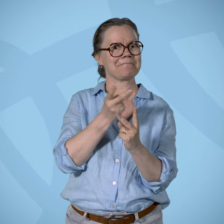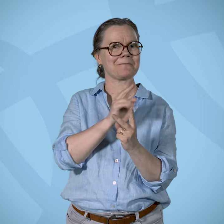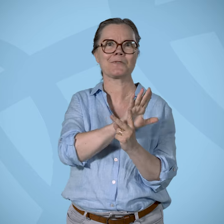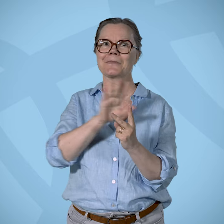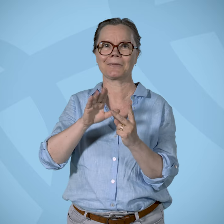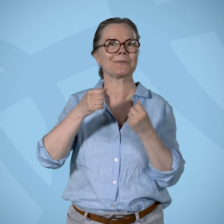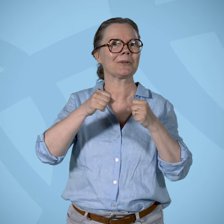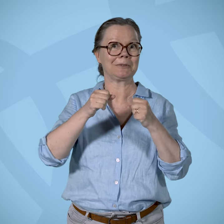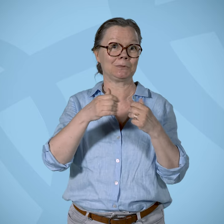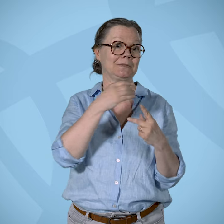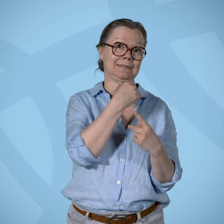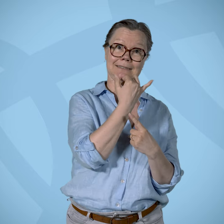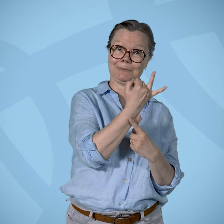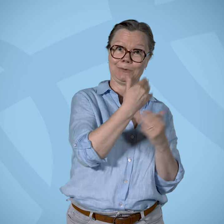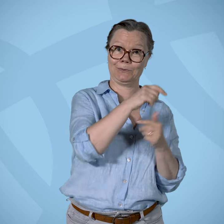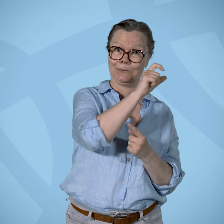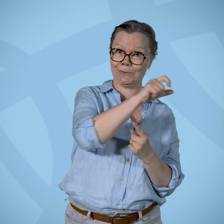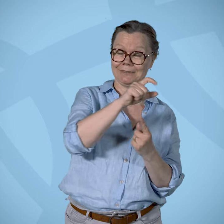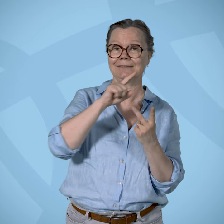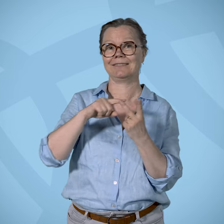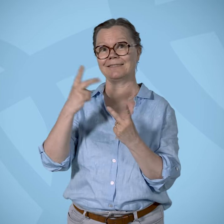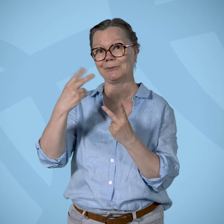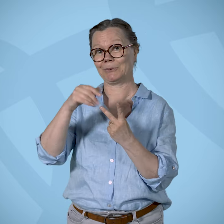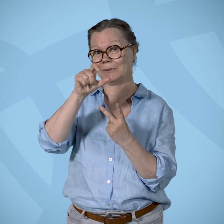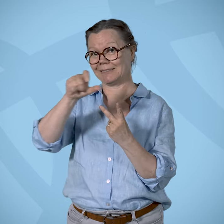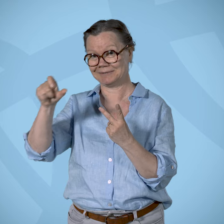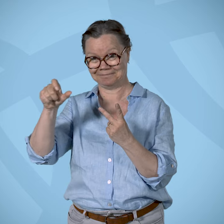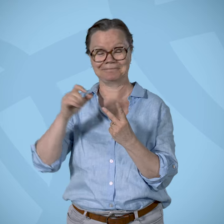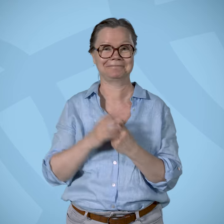Palveluohjauksessa on seitsemän työntekijää ja järjestö- ja vapaaehtoistoiminnassa kaksi.